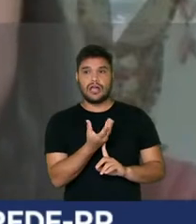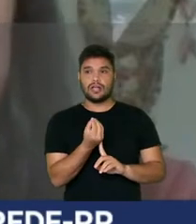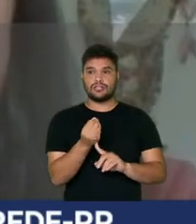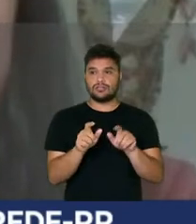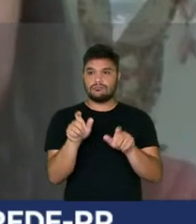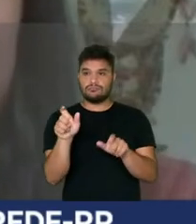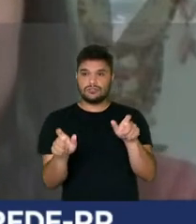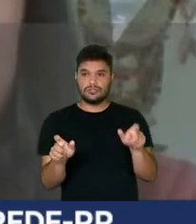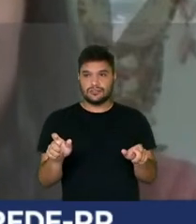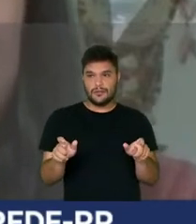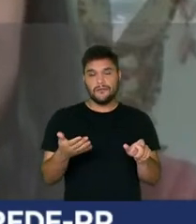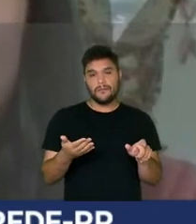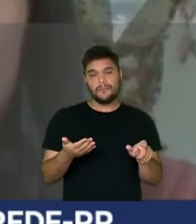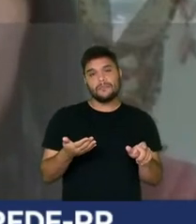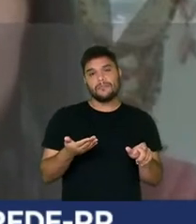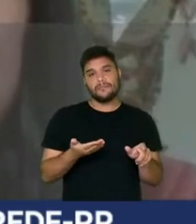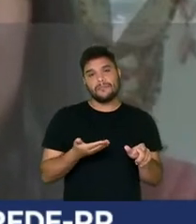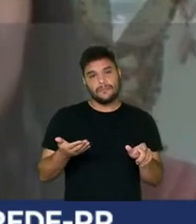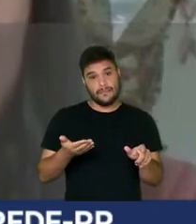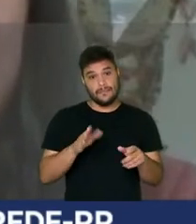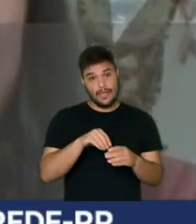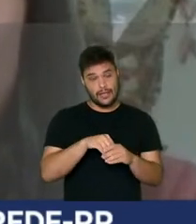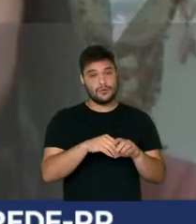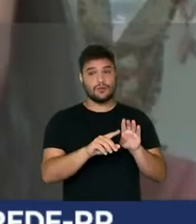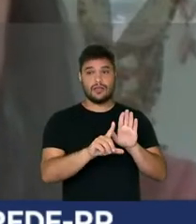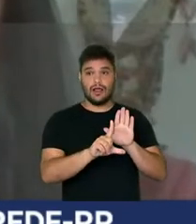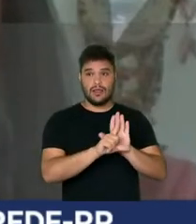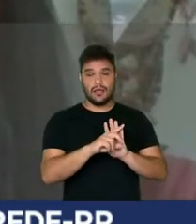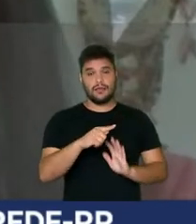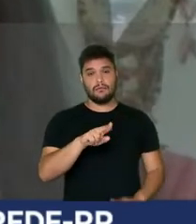ENCORAJANDO AS PARTES DOS ARTISTAS TAMBÉM, NÃO SOMENTE NA PARTE DA LEI PAULO GUSTAVO,